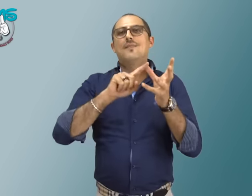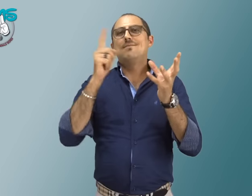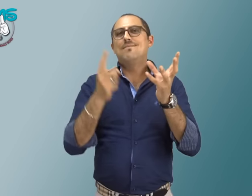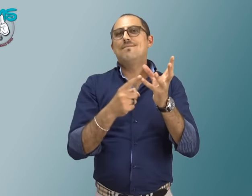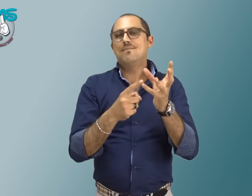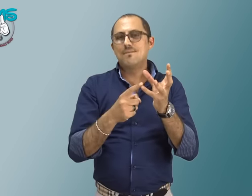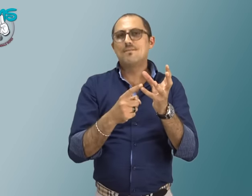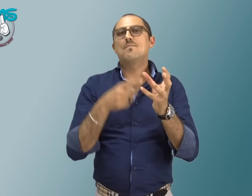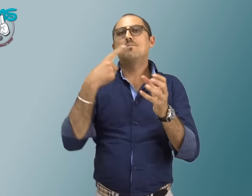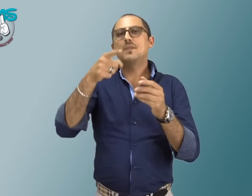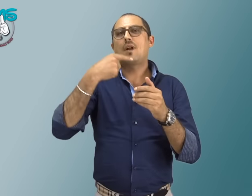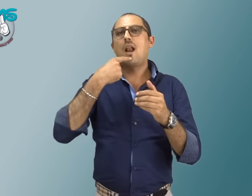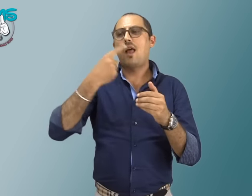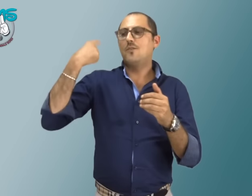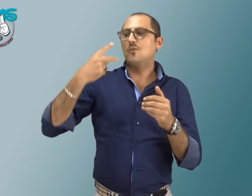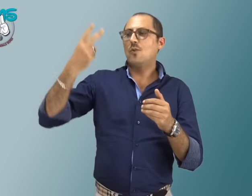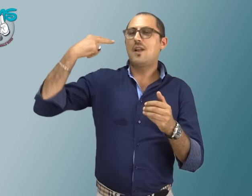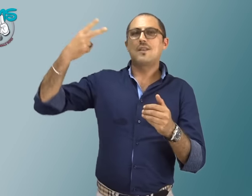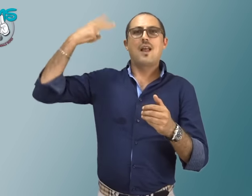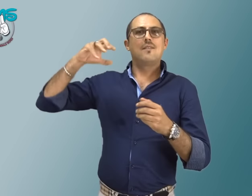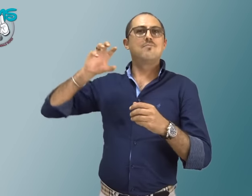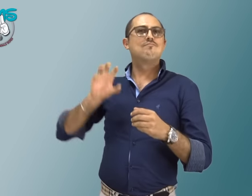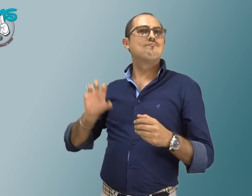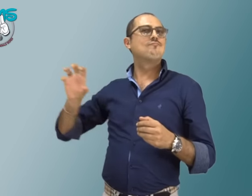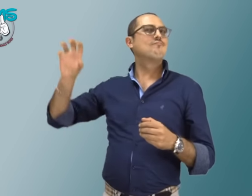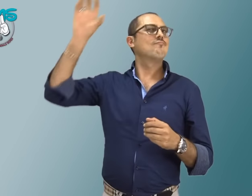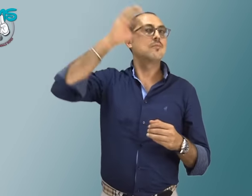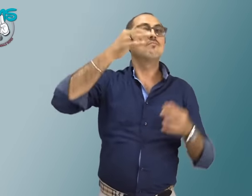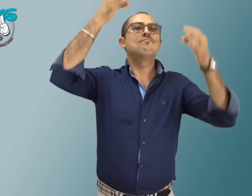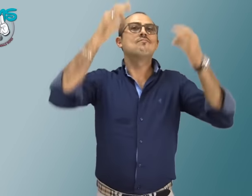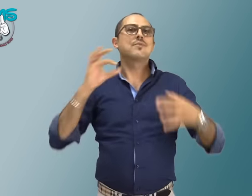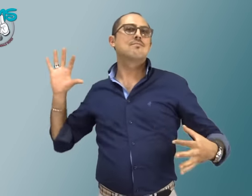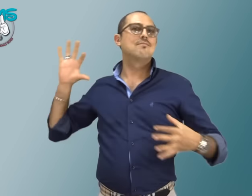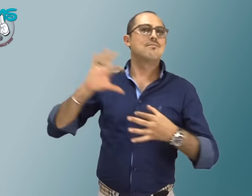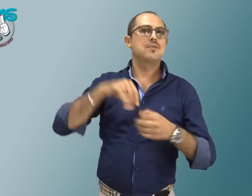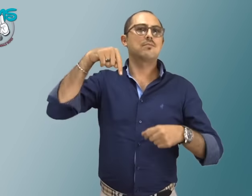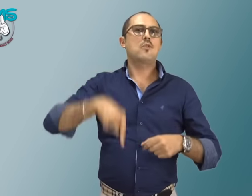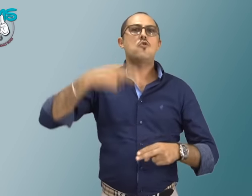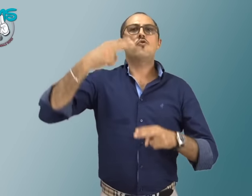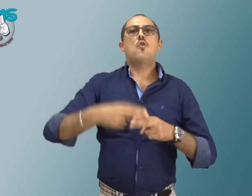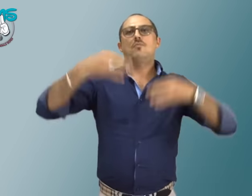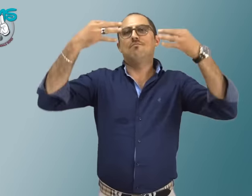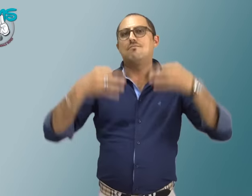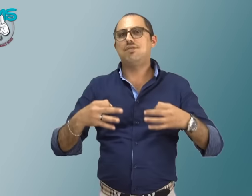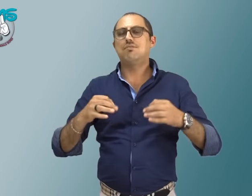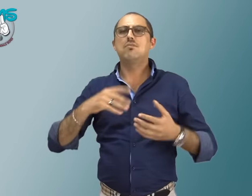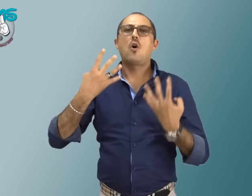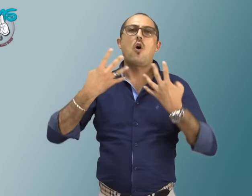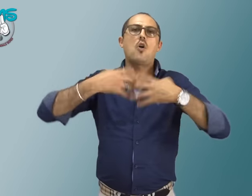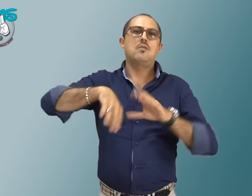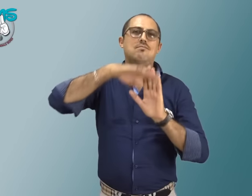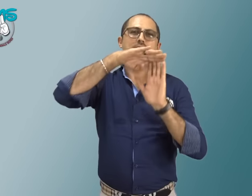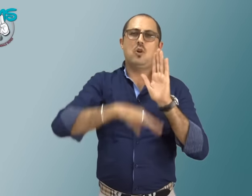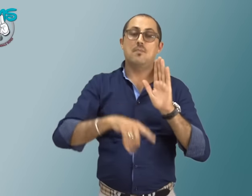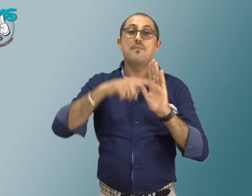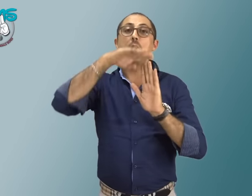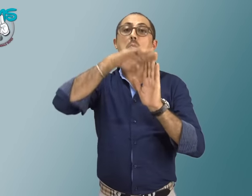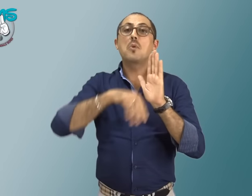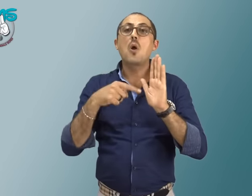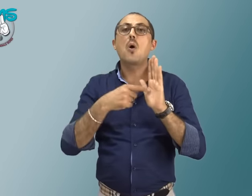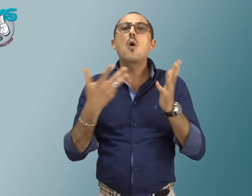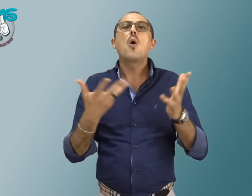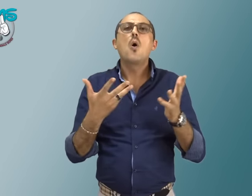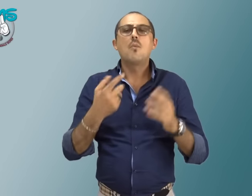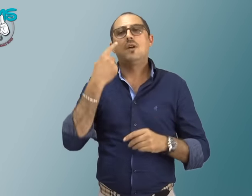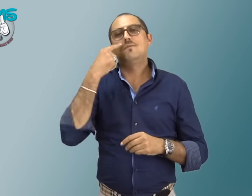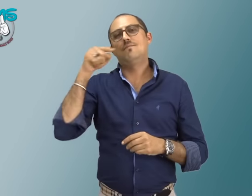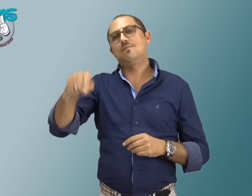Negli anni precedenti la GMS si festeggiava in altre città, quest'anno questa manifestazione si terrà a Roma, il programma si potrà seguire secondo le indicazioni